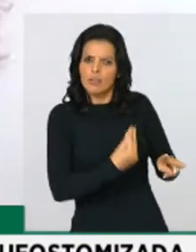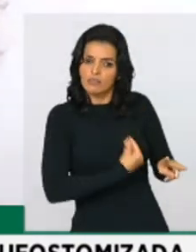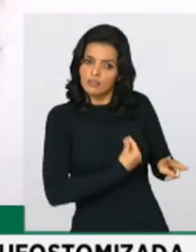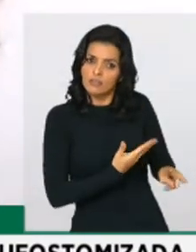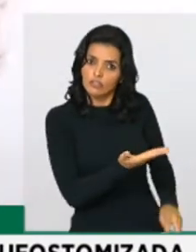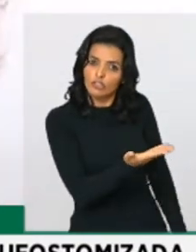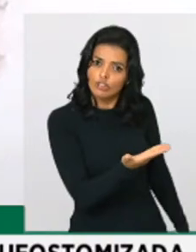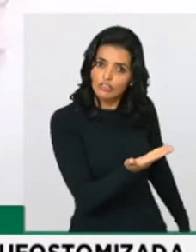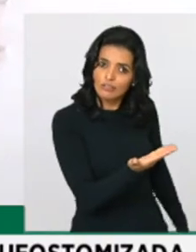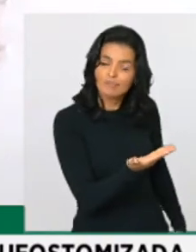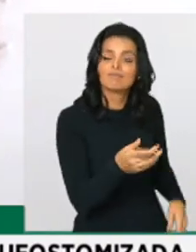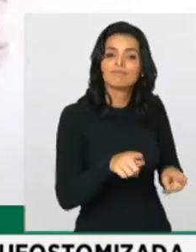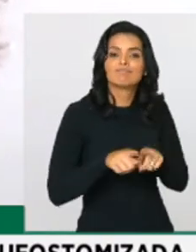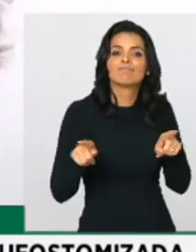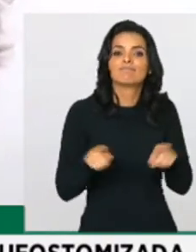QUE DIZ RESPEITO AO ENFRENTAMENTO A PRÓPRIA